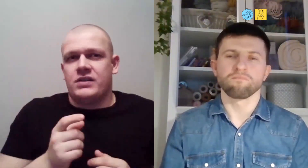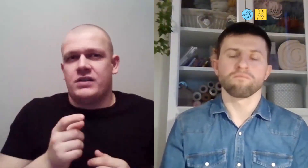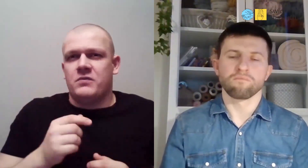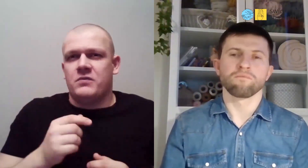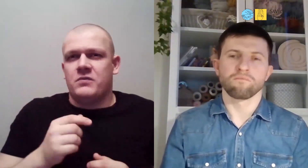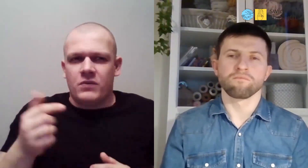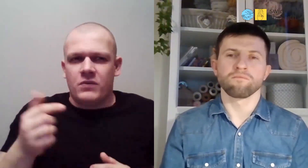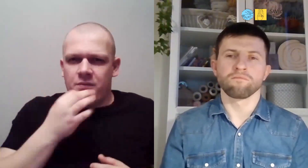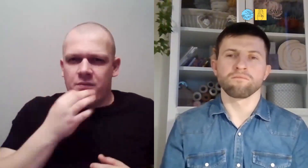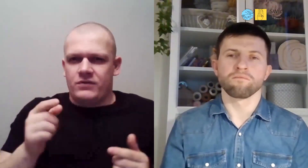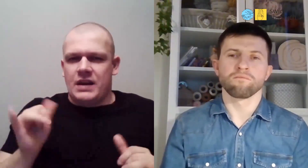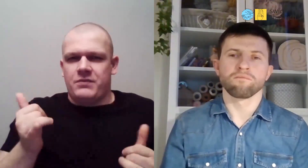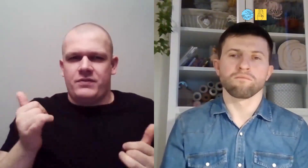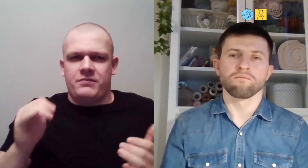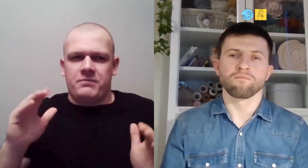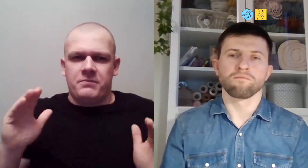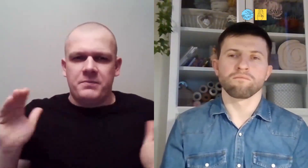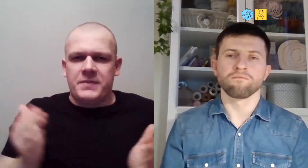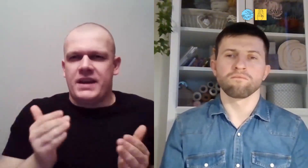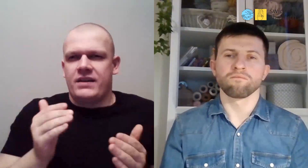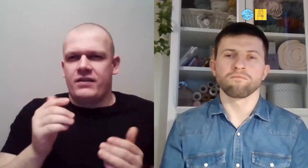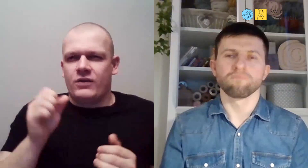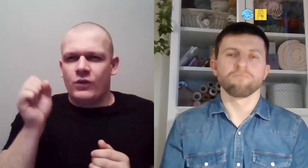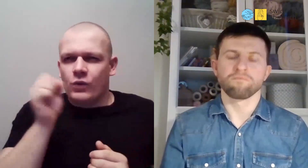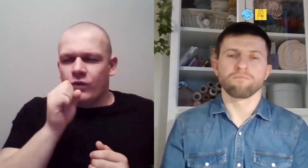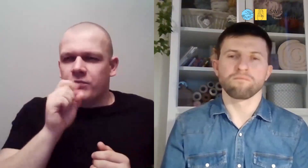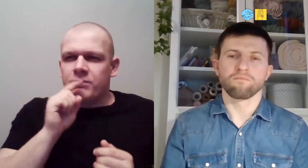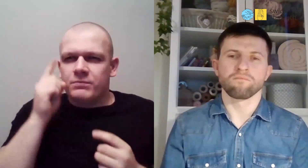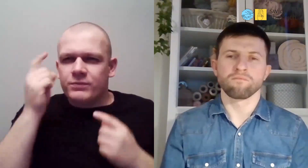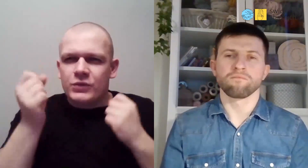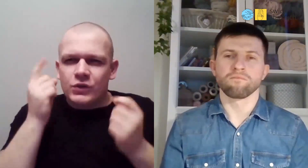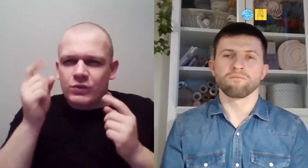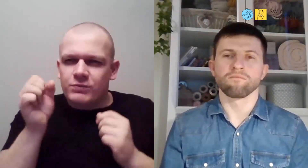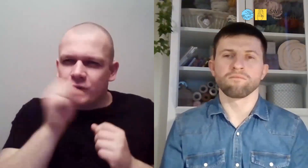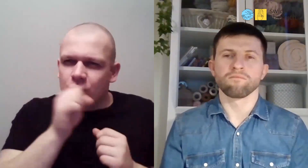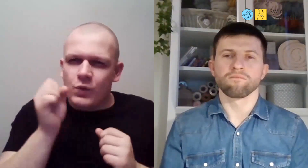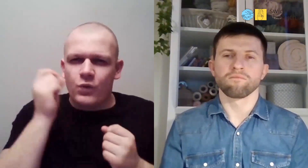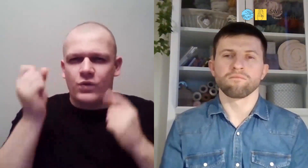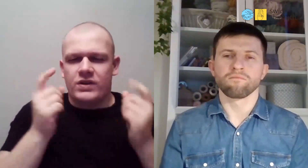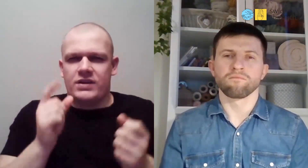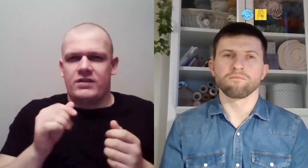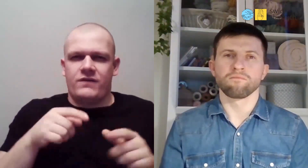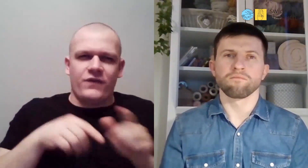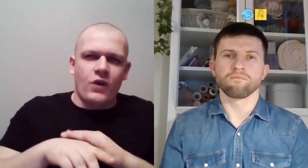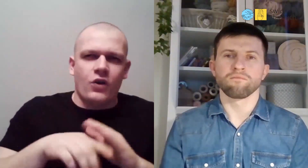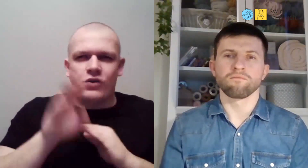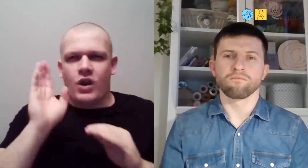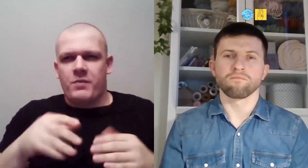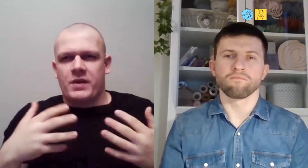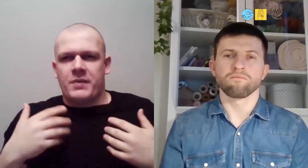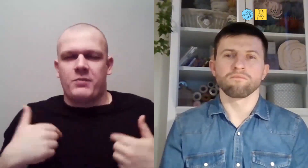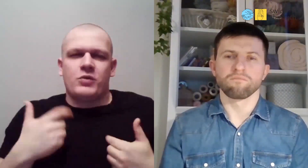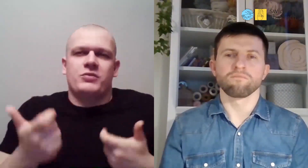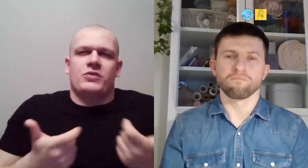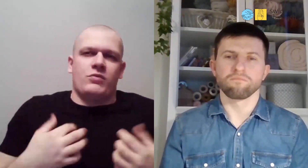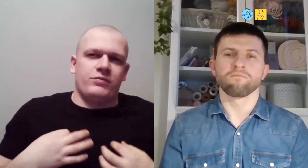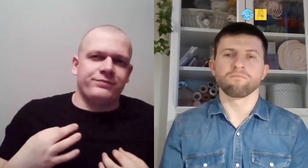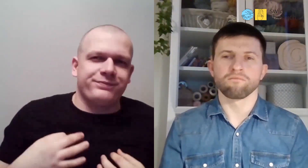Skłoni to ludzi do pozostania w domu.